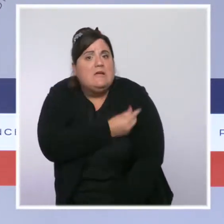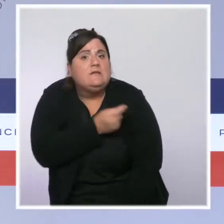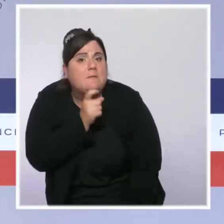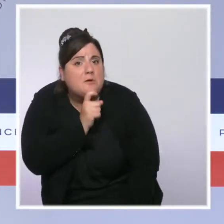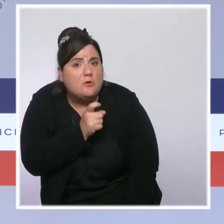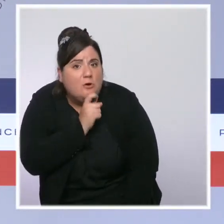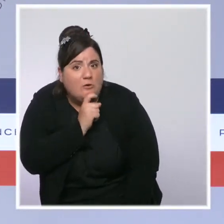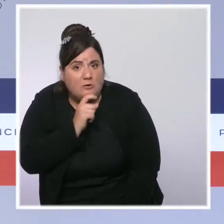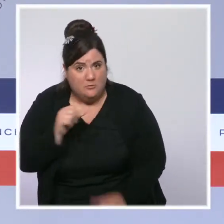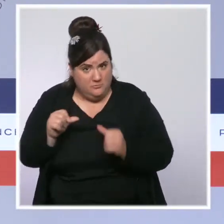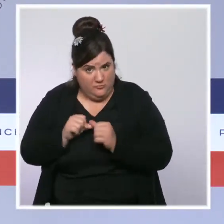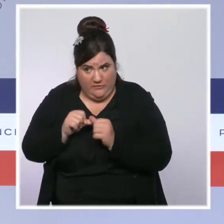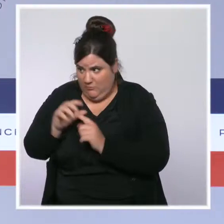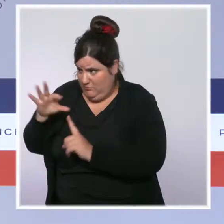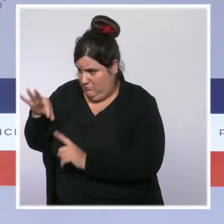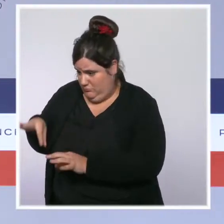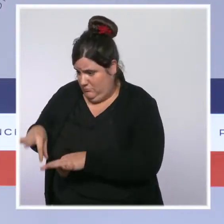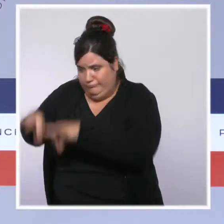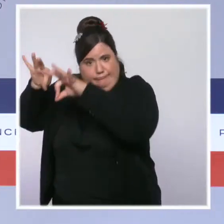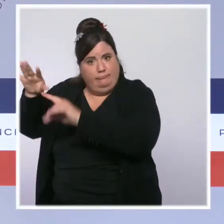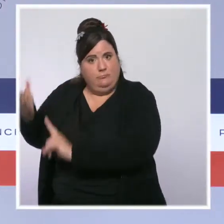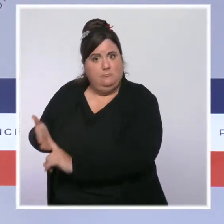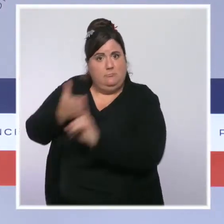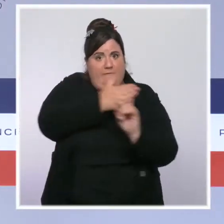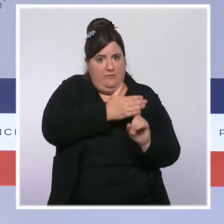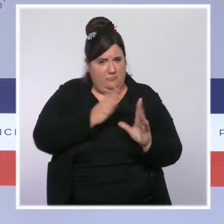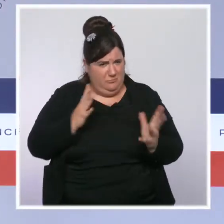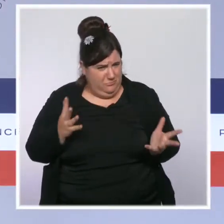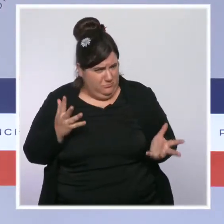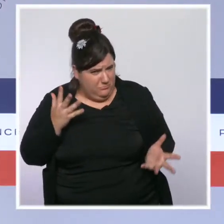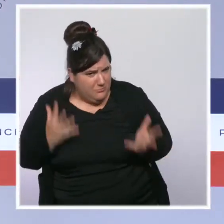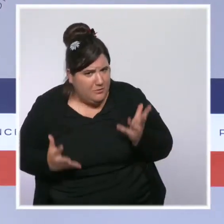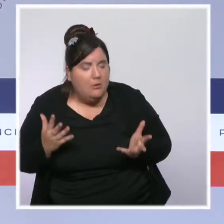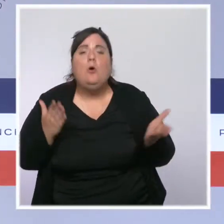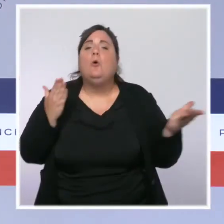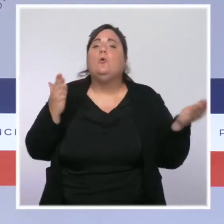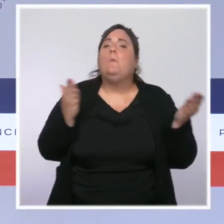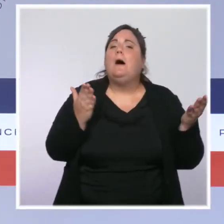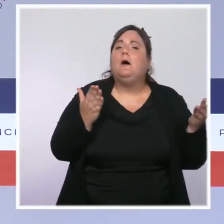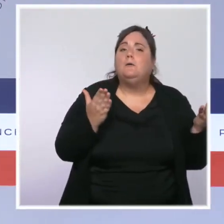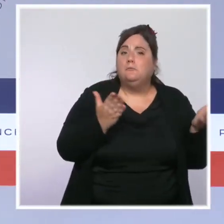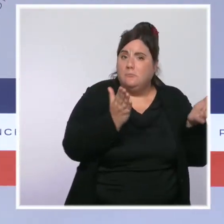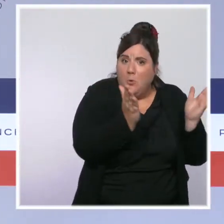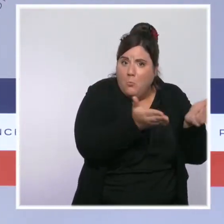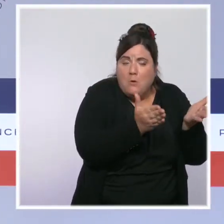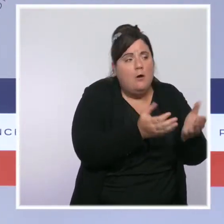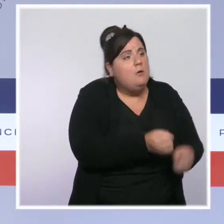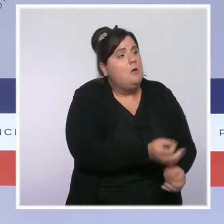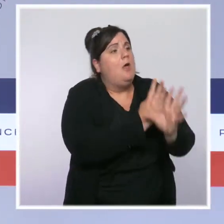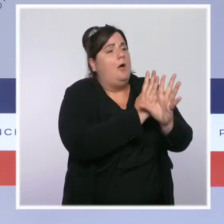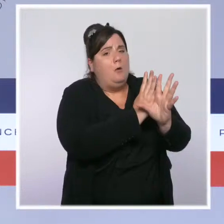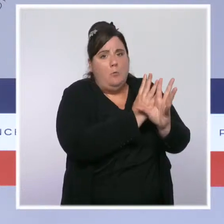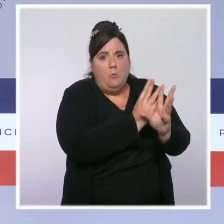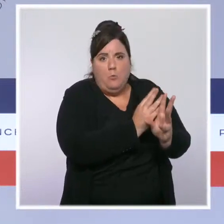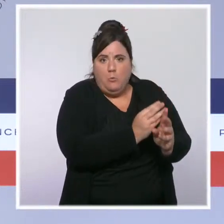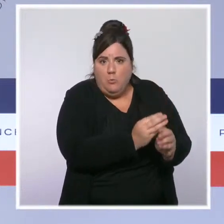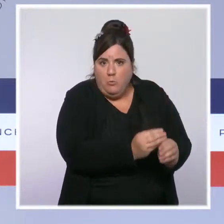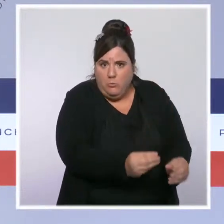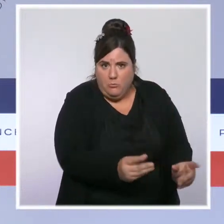est-ce que vous le suspendez comme vous le faites dans un hôpital où la tension n'a rien à voir et où elle n'est pas aussi forte ? Il faut faire preuve de discernement de manière temporaire